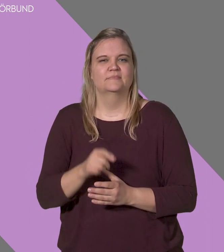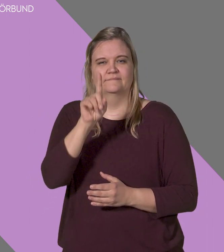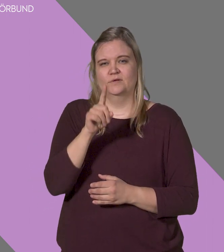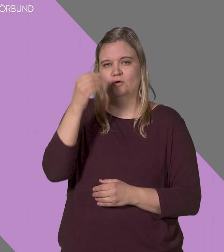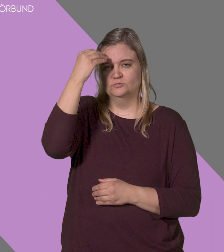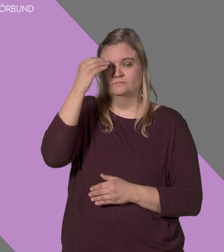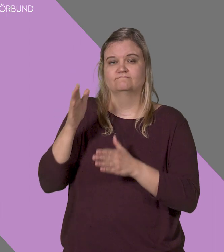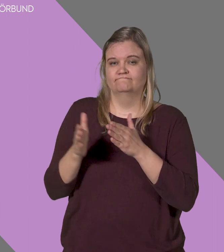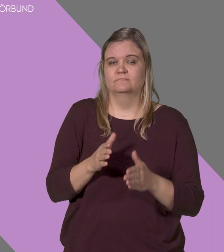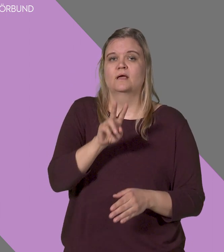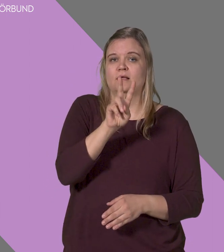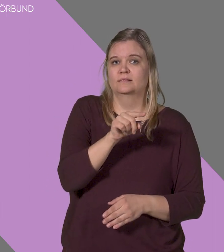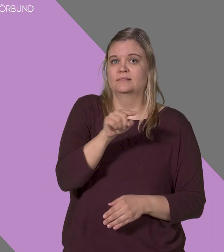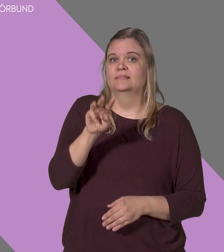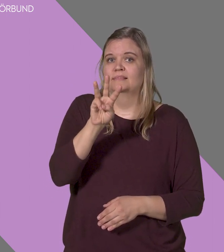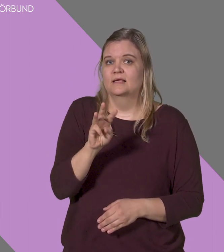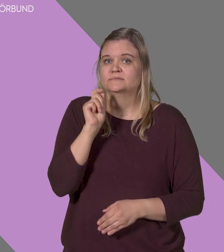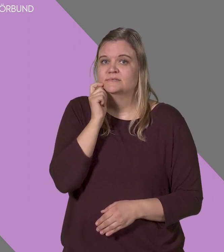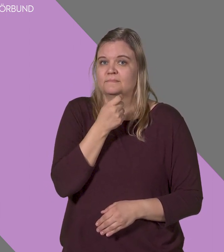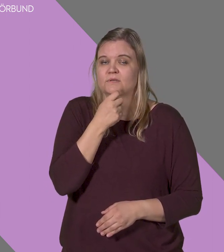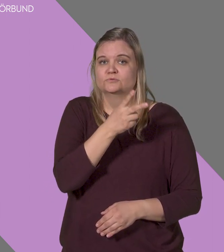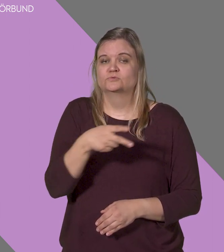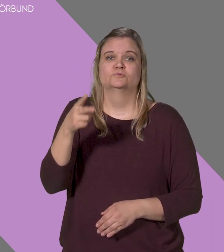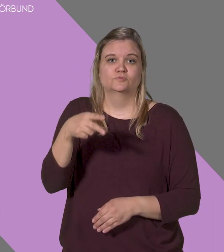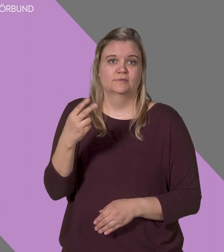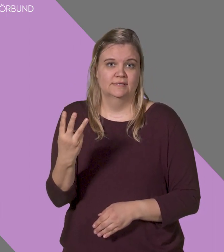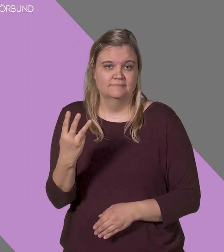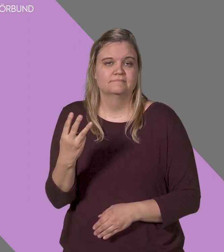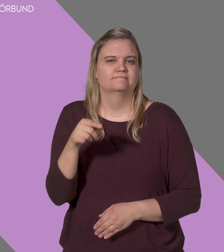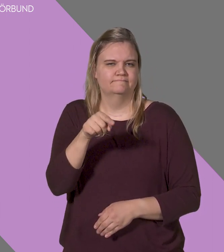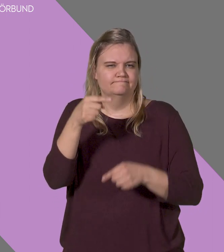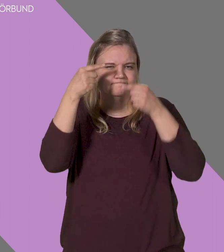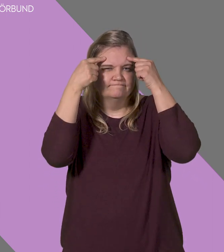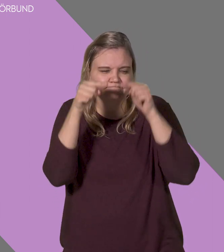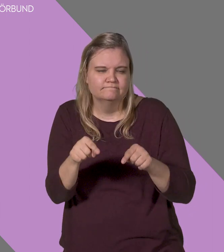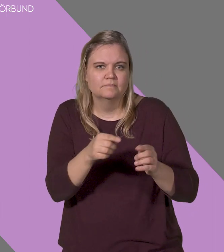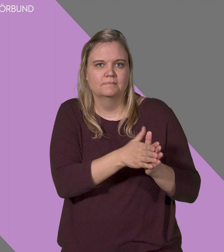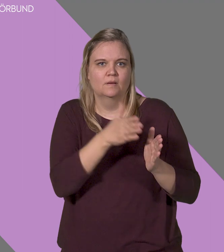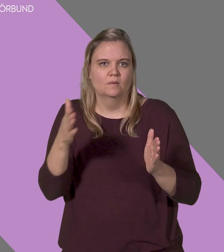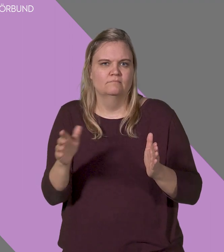Kursens första del ordnas 2–3.12. 2023 och och fokuserar på perioden -